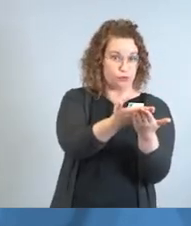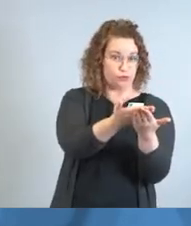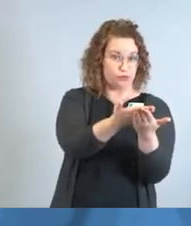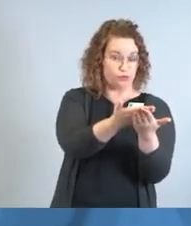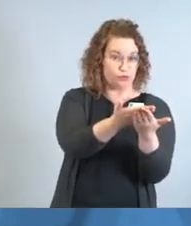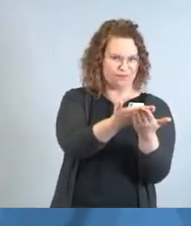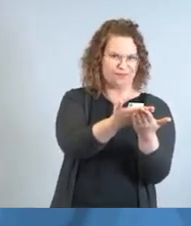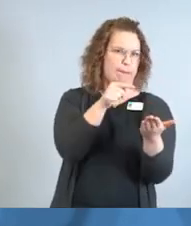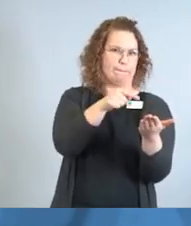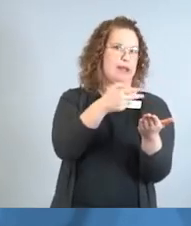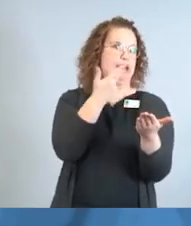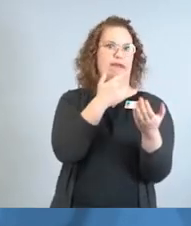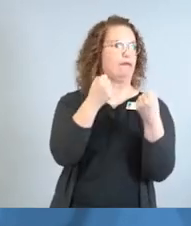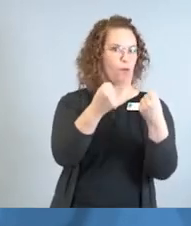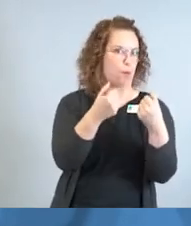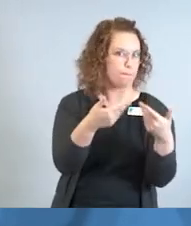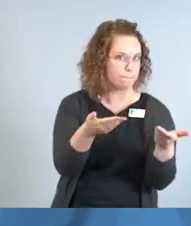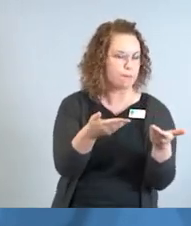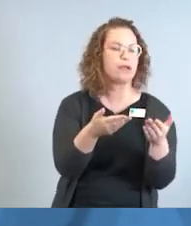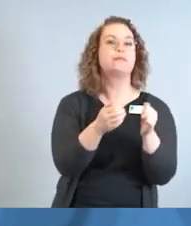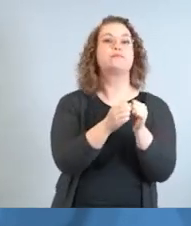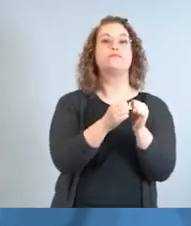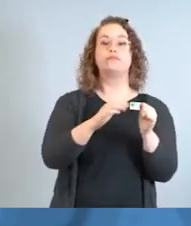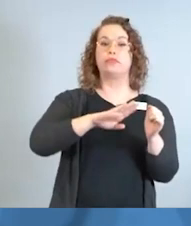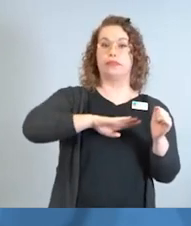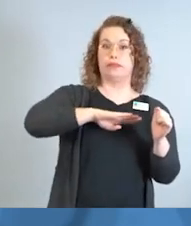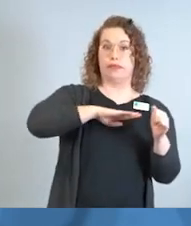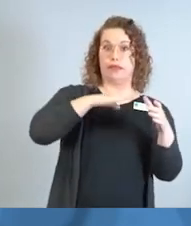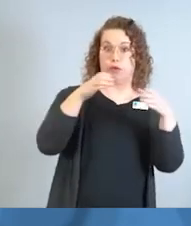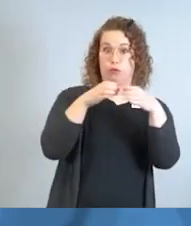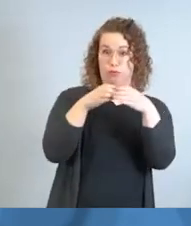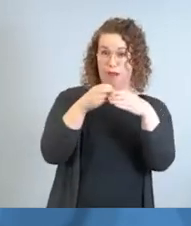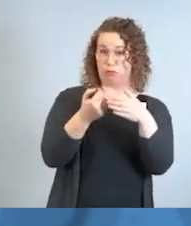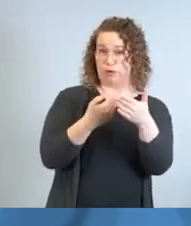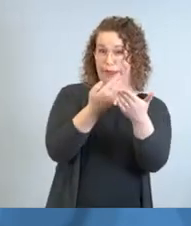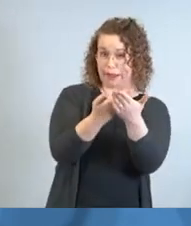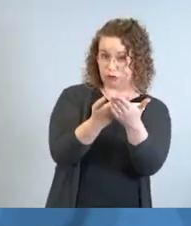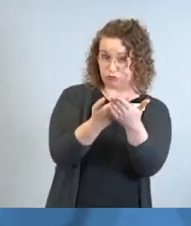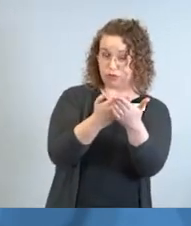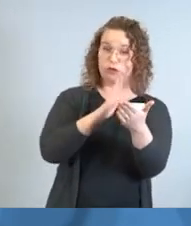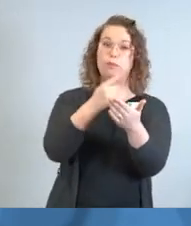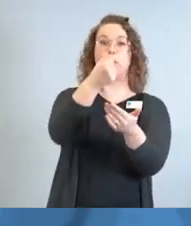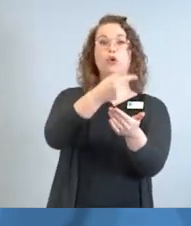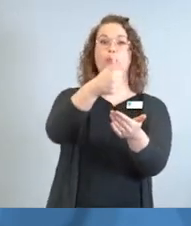Ikäjärjestystä ehdotetaan jatkettavaksi vanhimmasta nuorimpaan 10 vuoden ikäryhmissä.